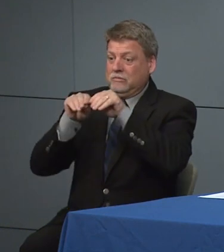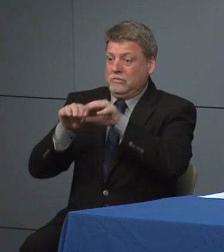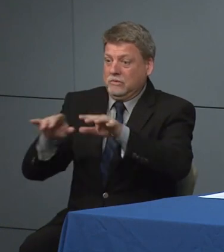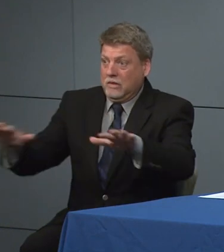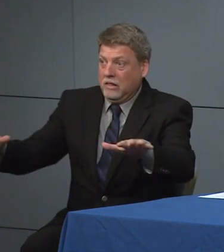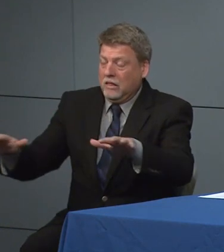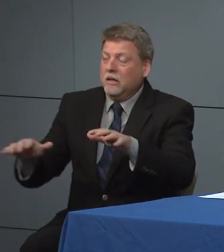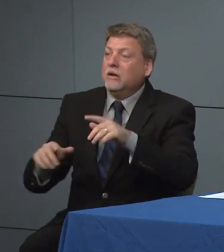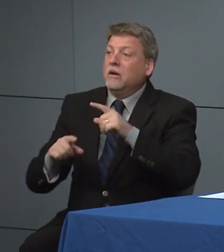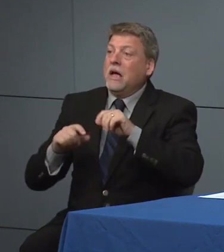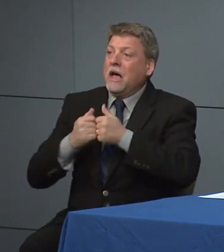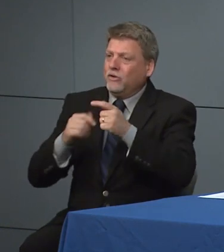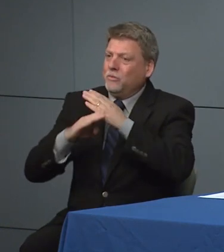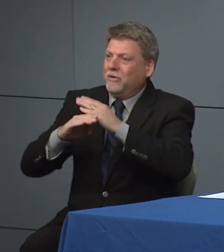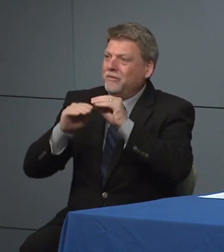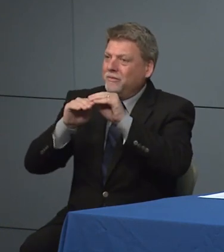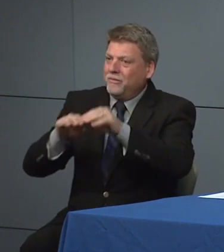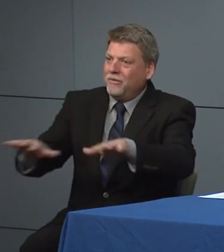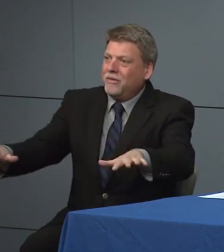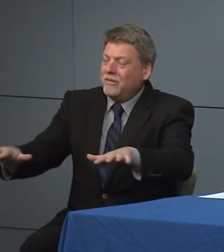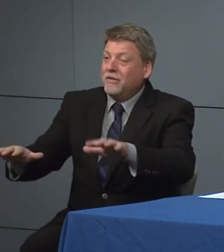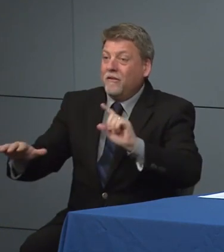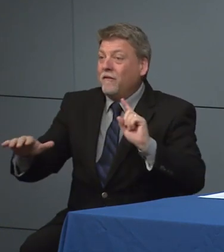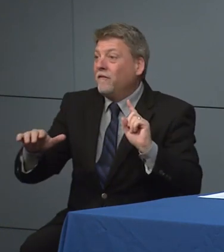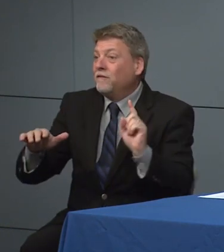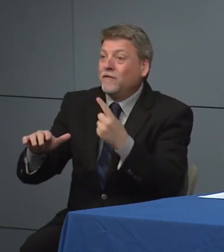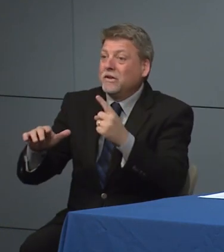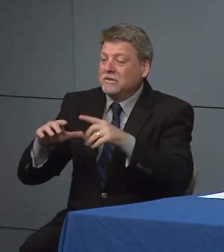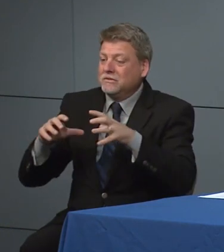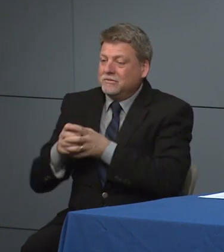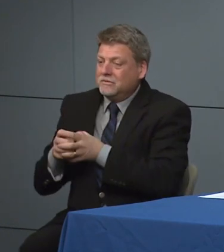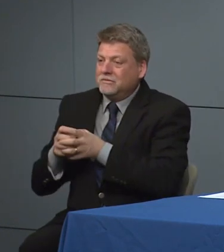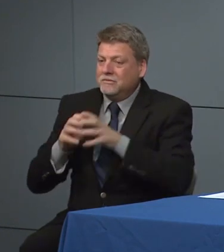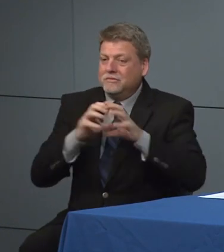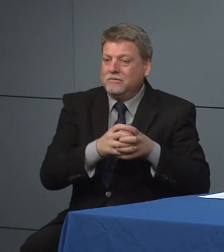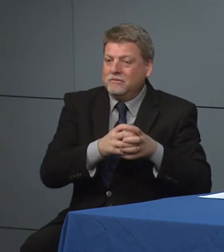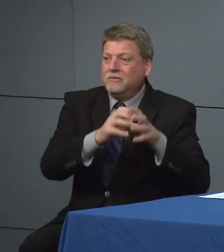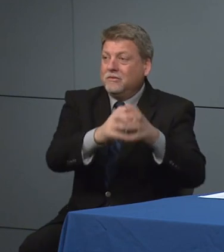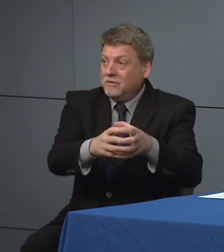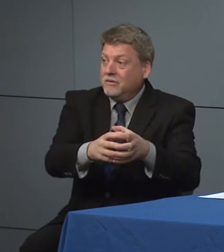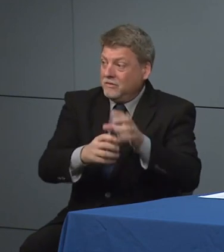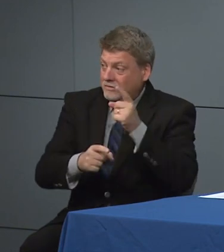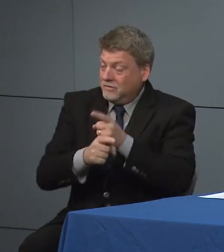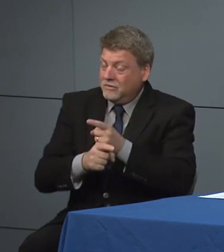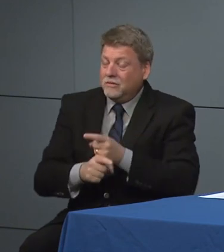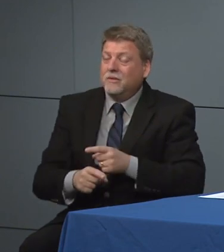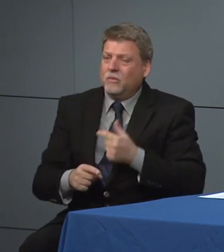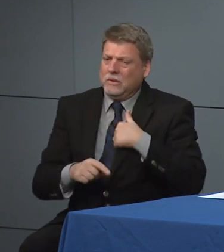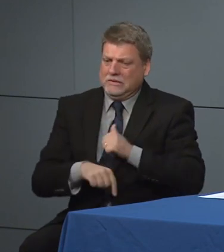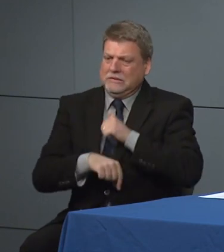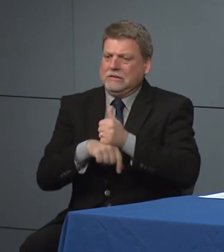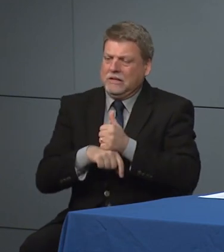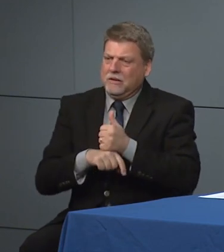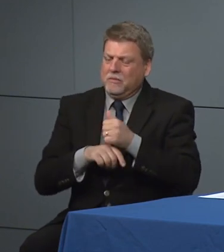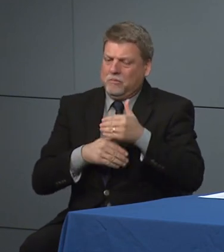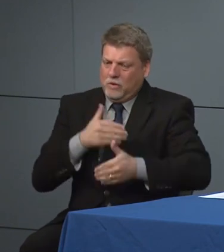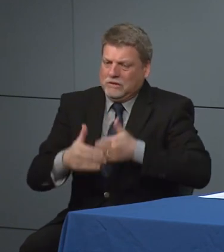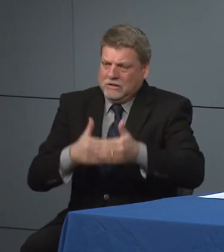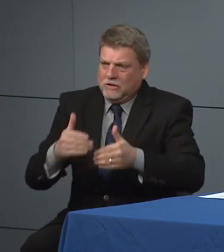La primera etapa es. Primero identificarla personas personas que pueden tener con